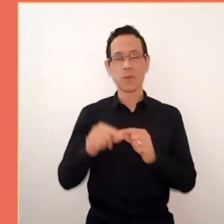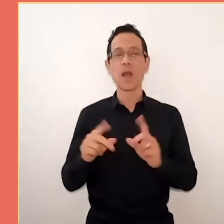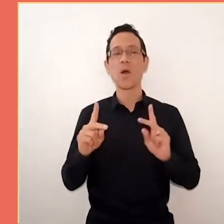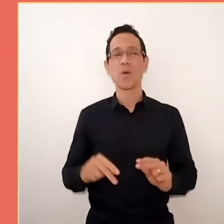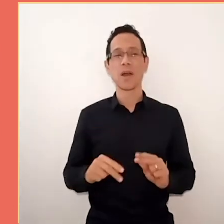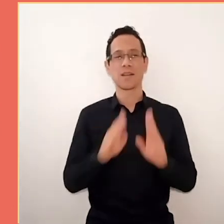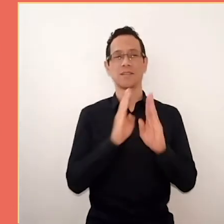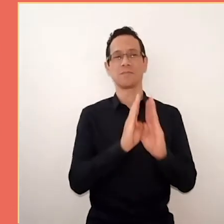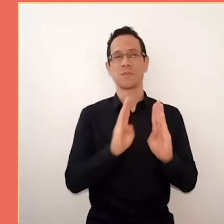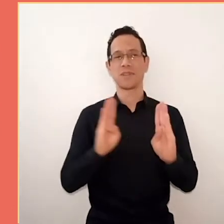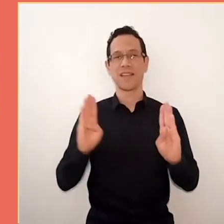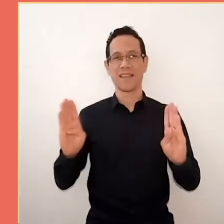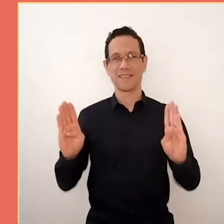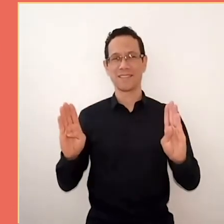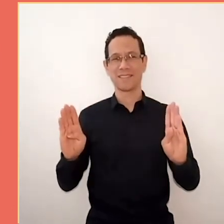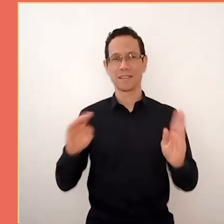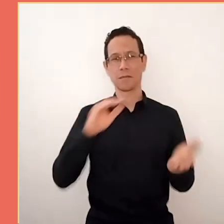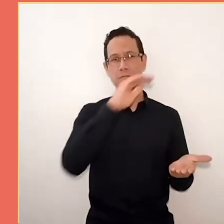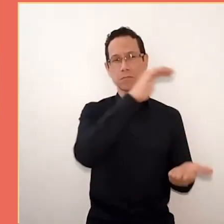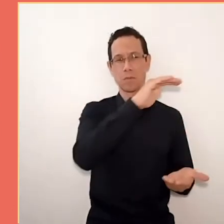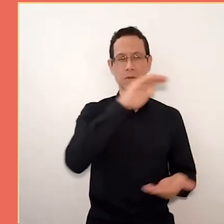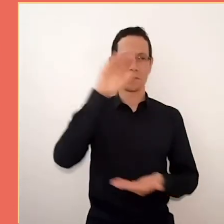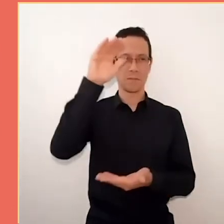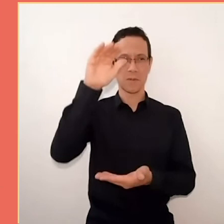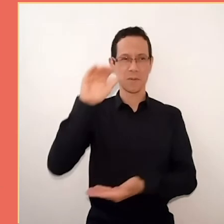com 3 prateleiras, uma no fundo e duas nas laterais,